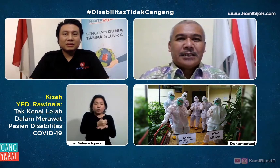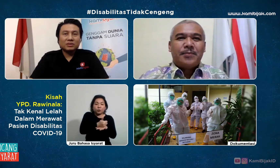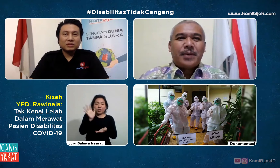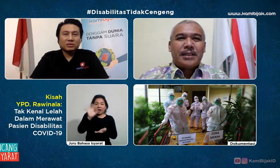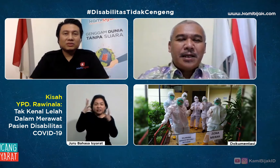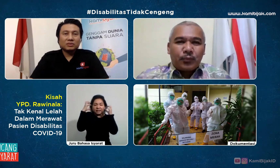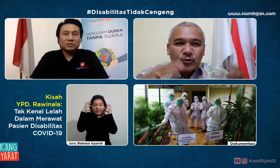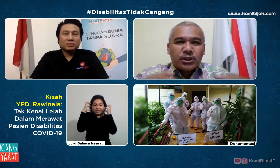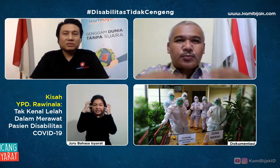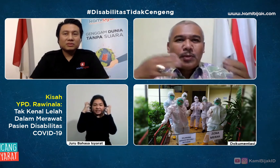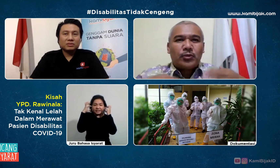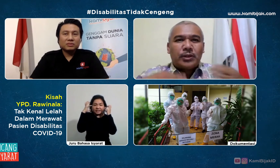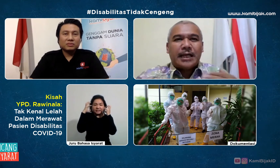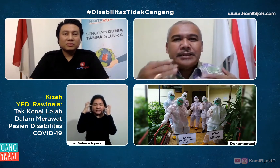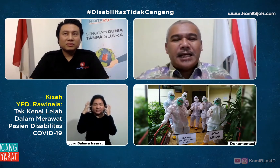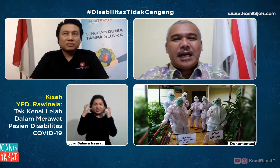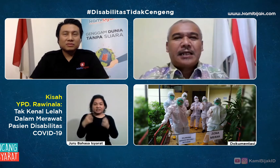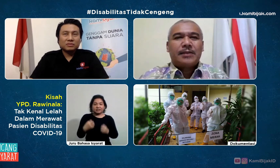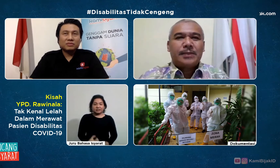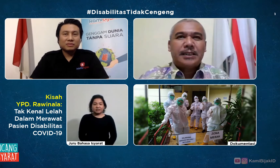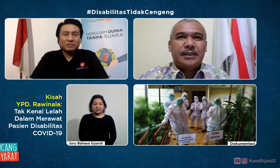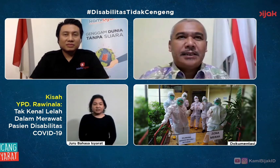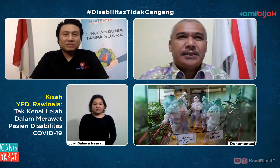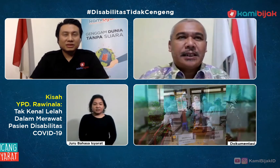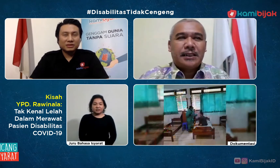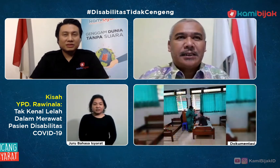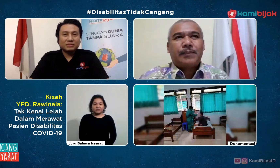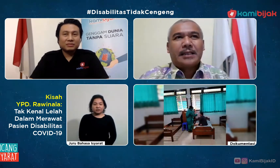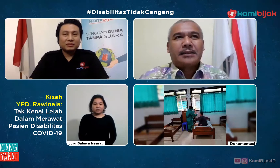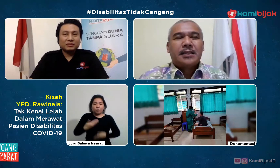Nampaknya proses pemulihannya akan menjadi Jepang